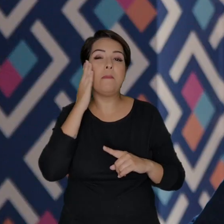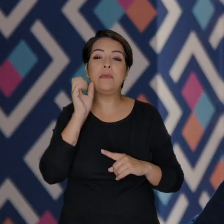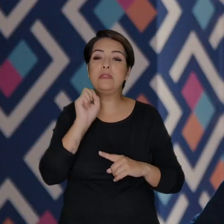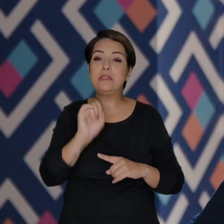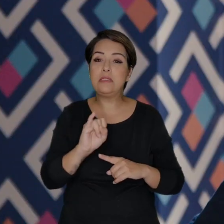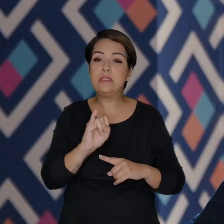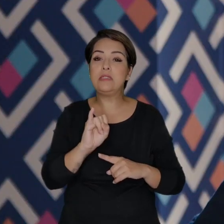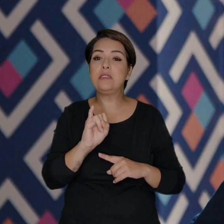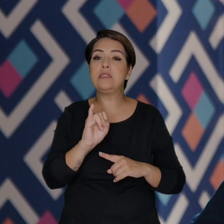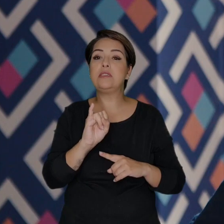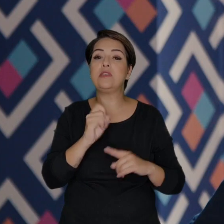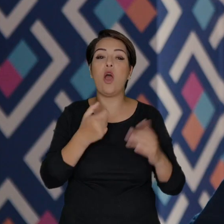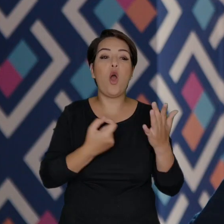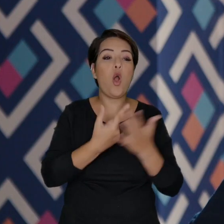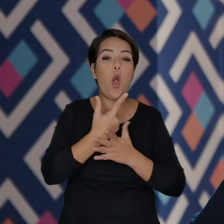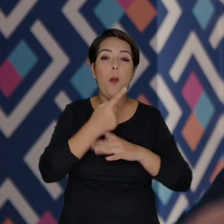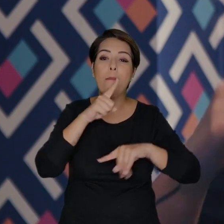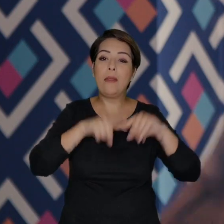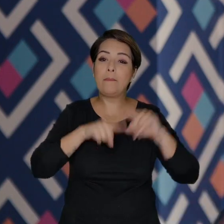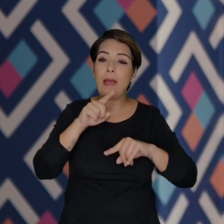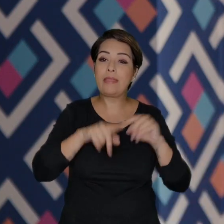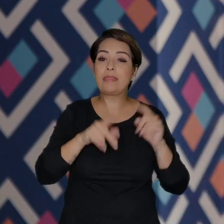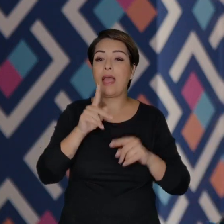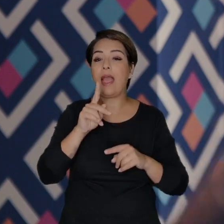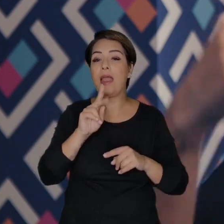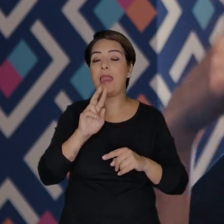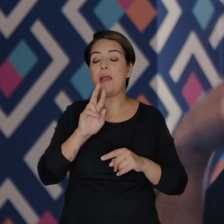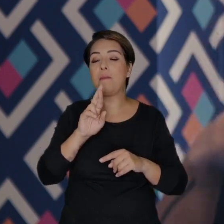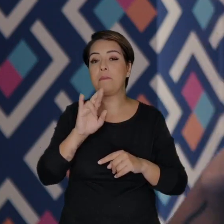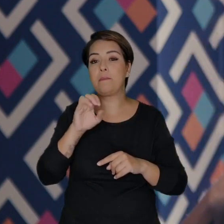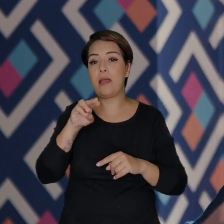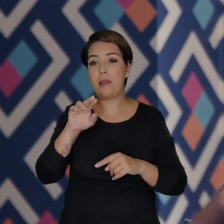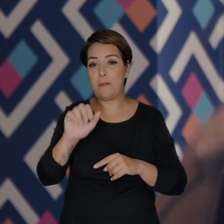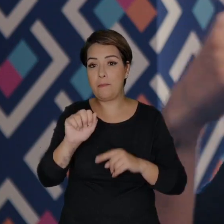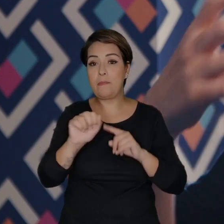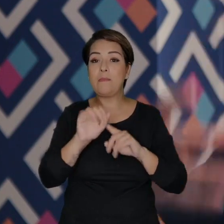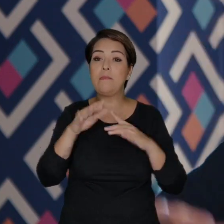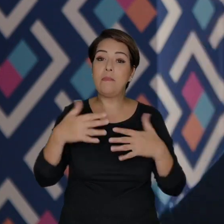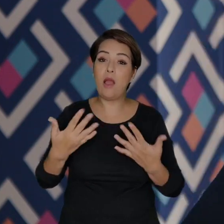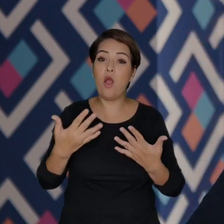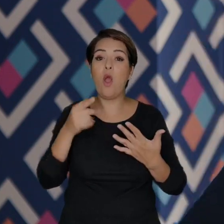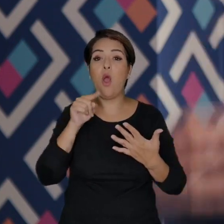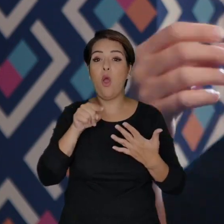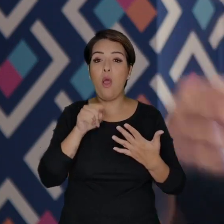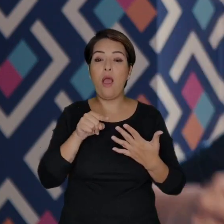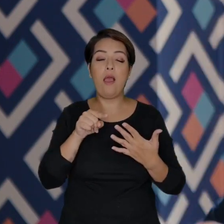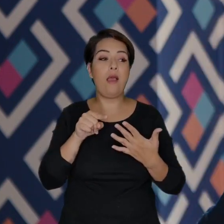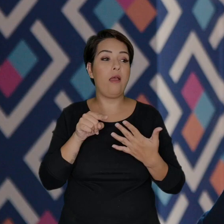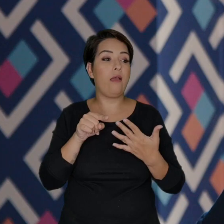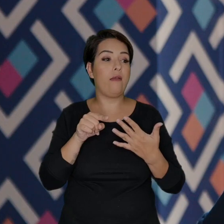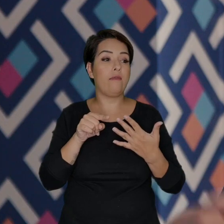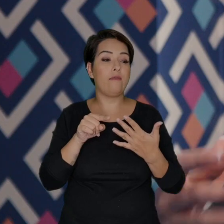a gente vai saber onde ela compra a matéria prima, quem são os fornecedores daquela marca.